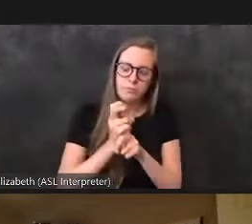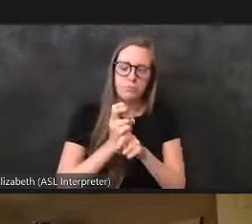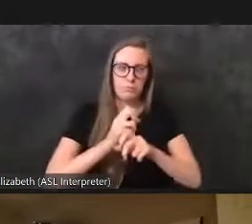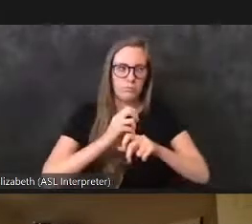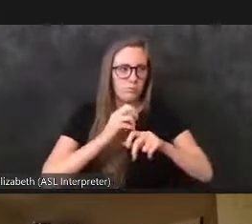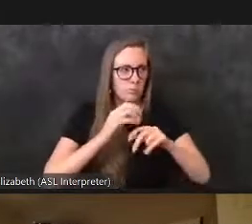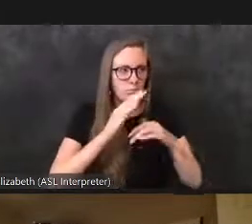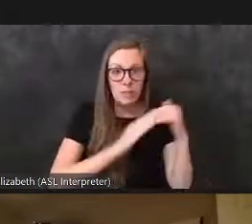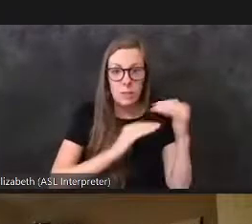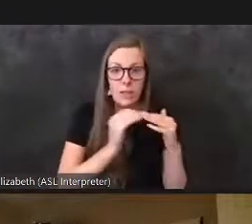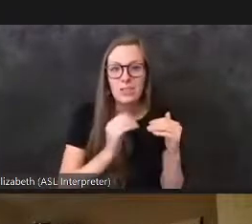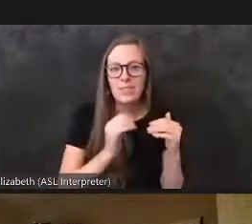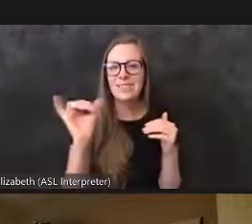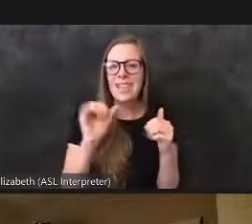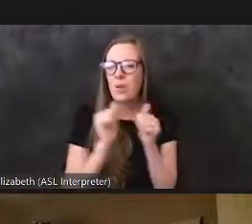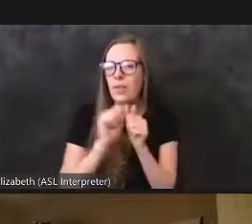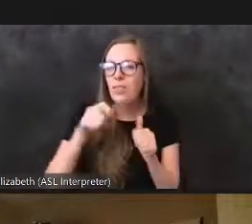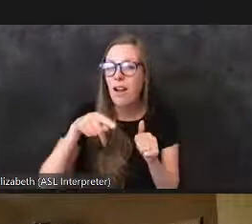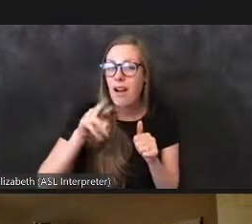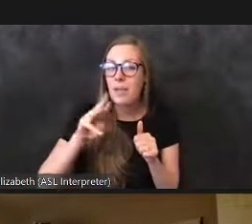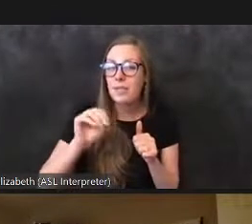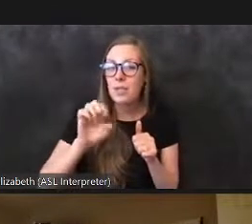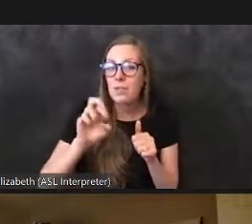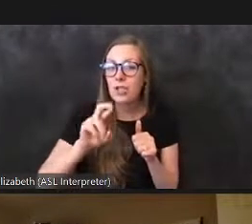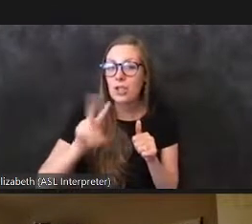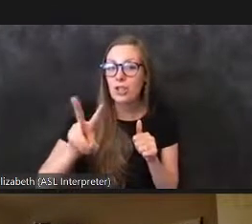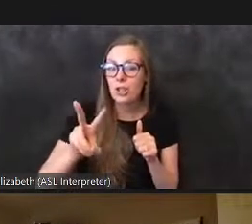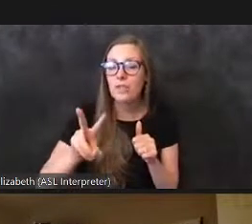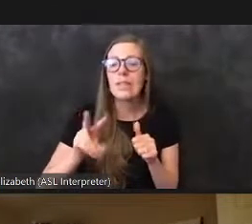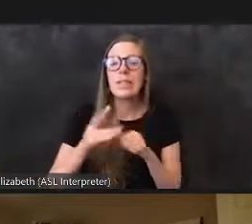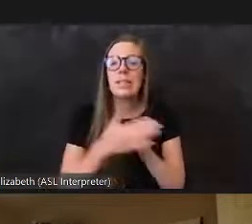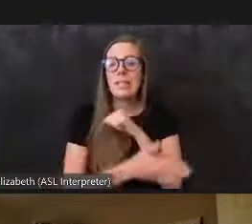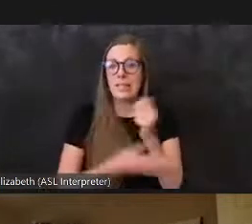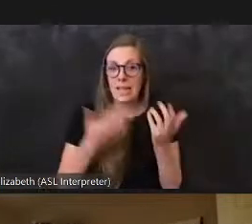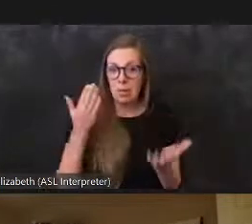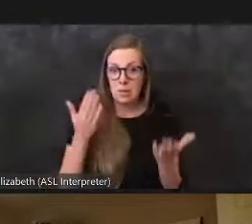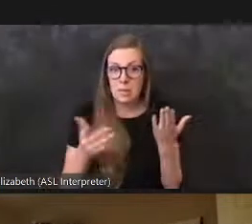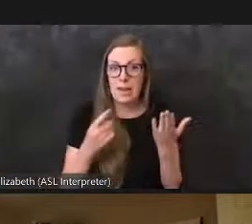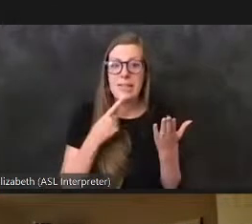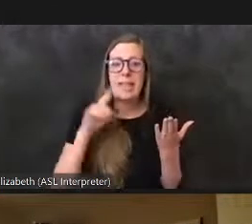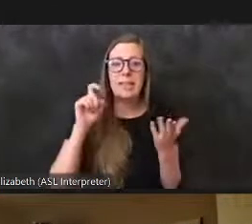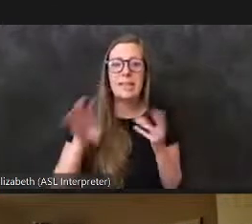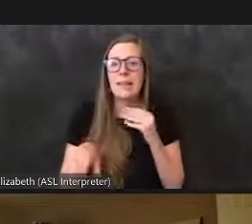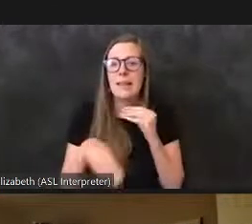en estaciones como OptumServe PIENO centros adicionales. El condado tal vez diga que necesitan